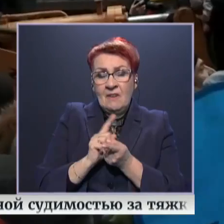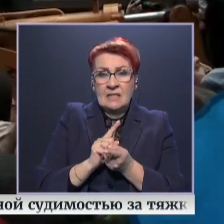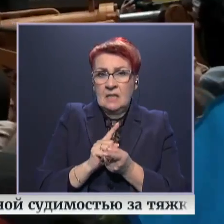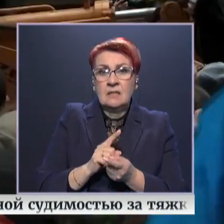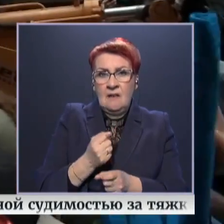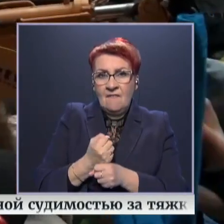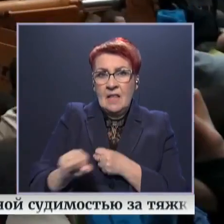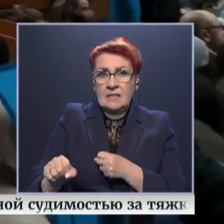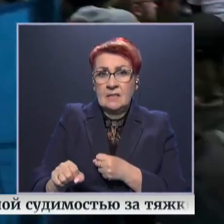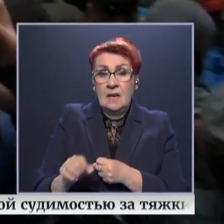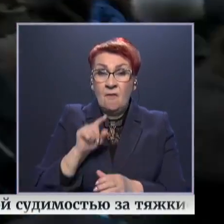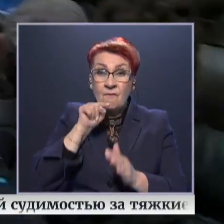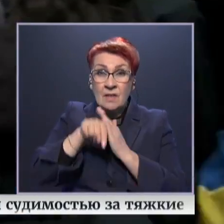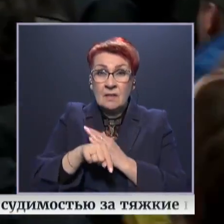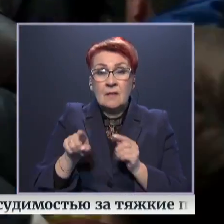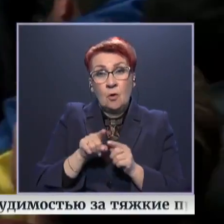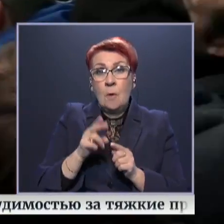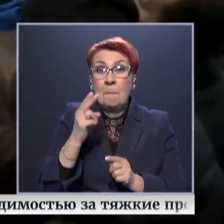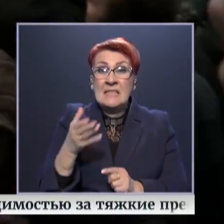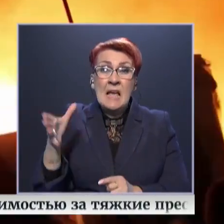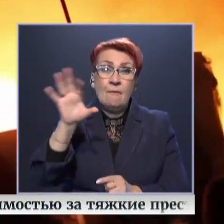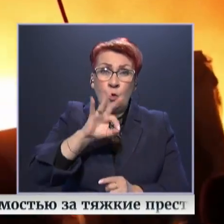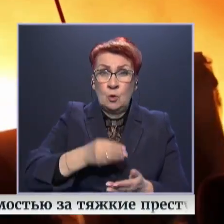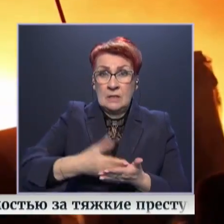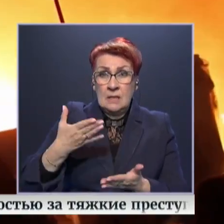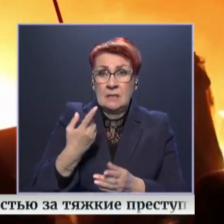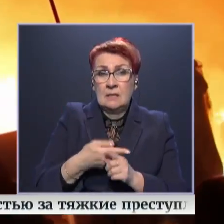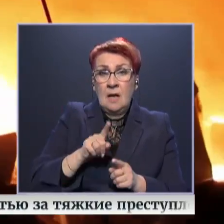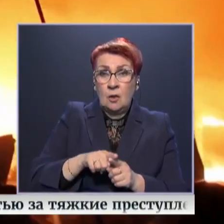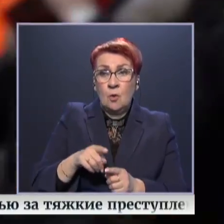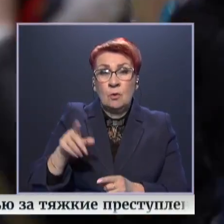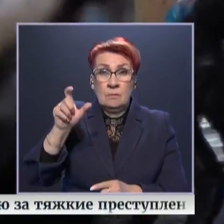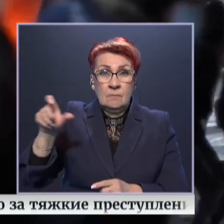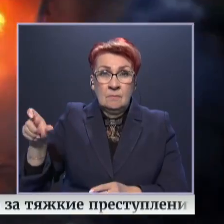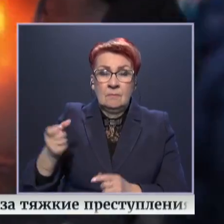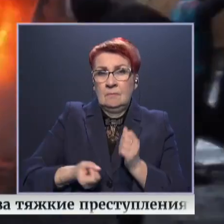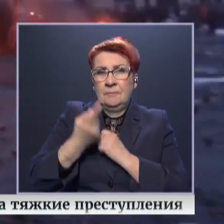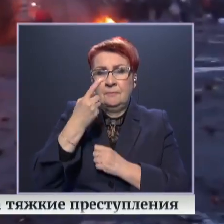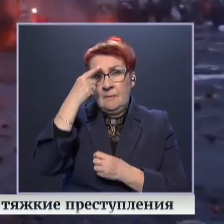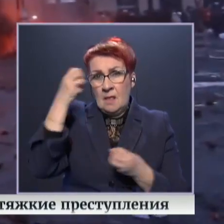внедрение в него таких псевдо ценностей которые породили чувство ненависти к другим и лишили народ